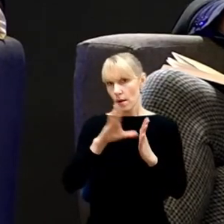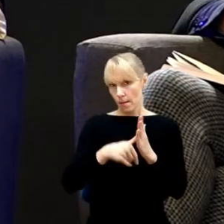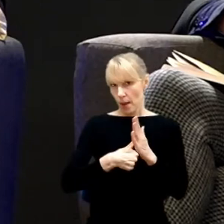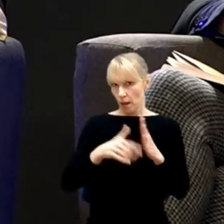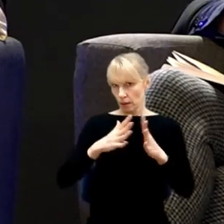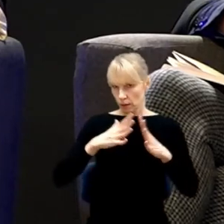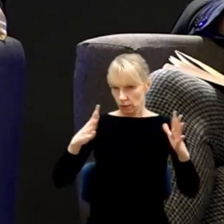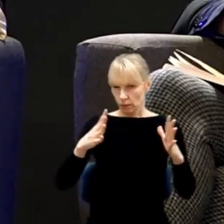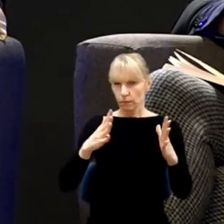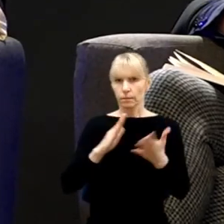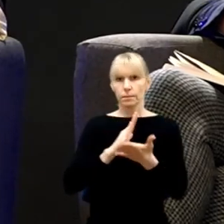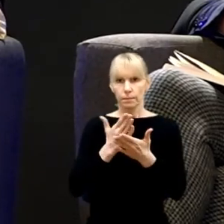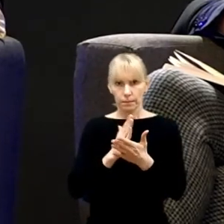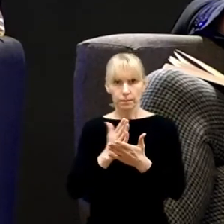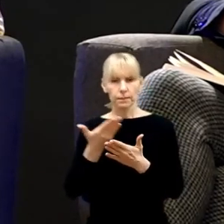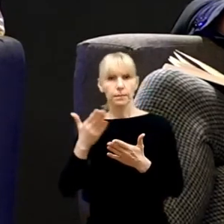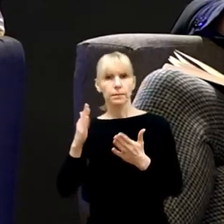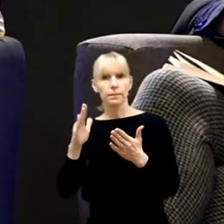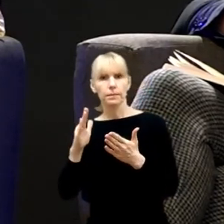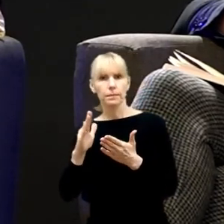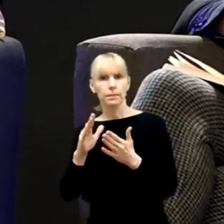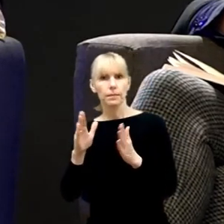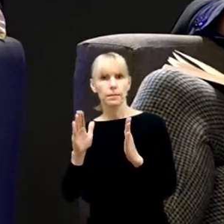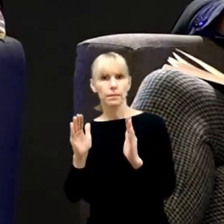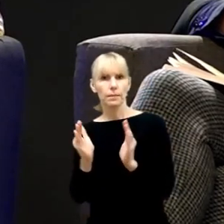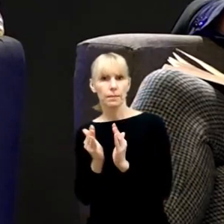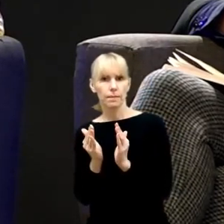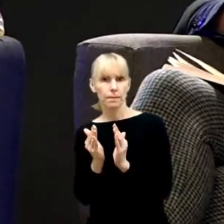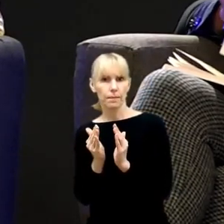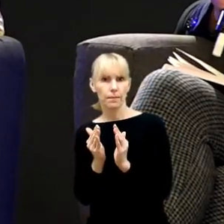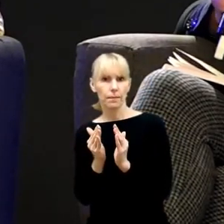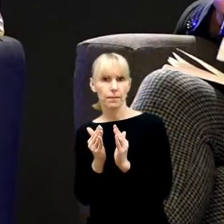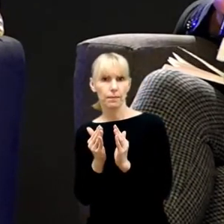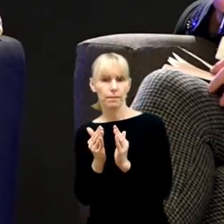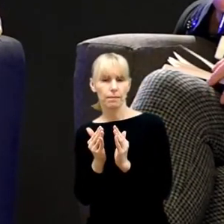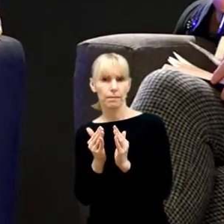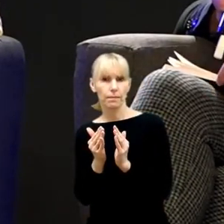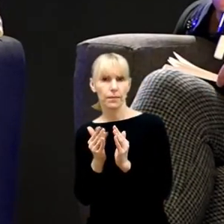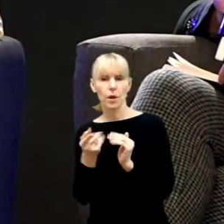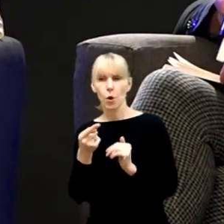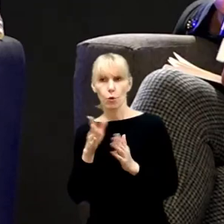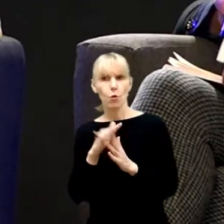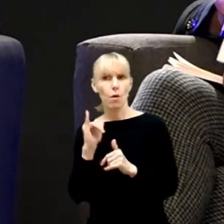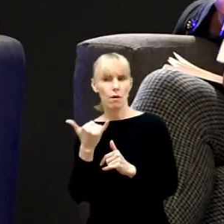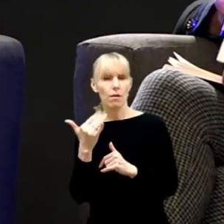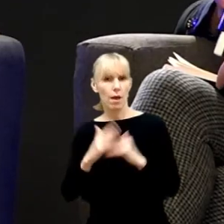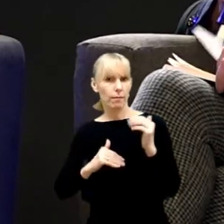To jest bardzo dobre pytanie na początek, bo pozwoli mi przy okazji być